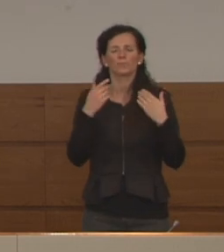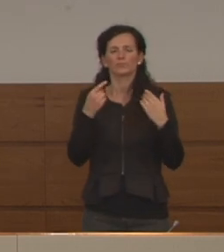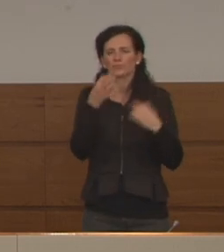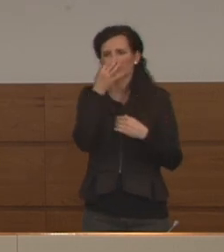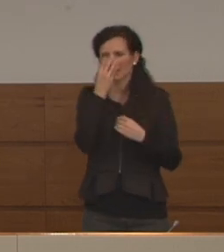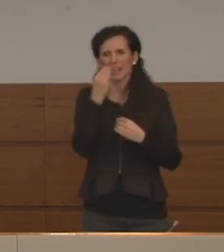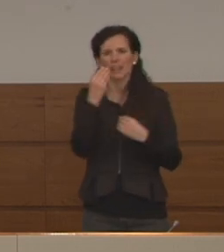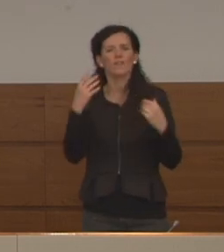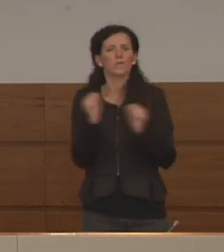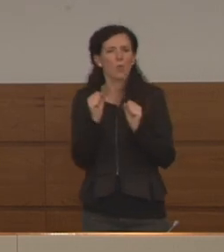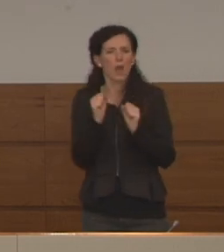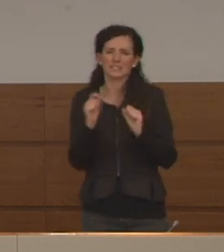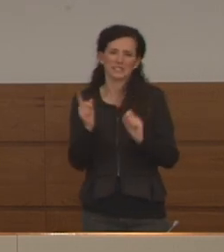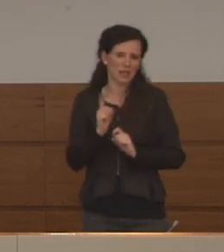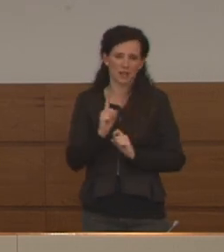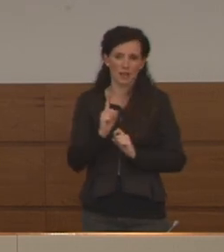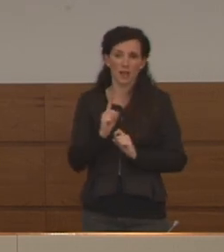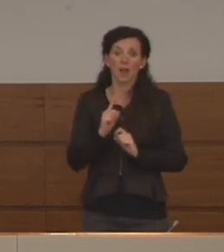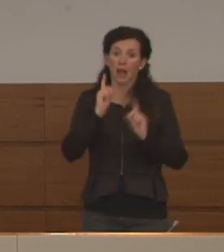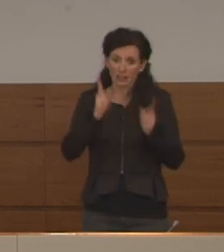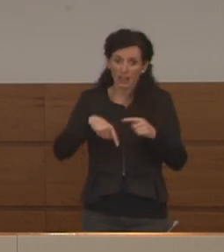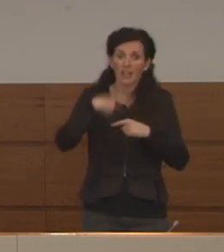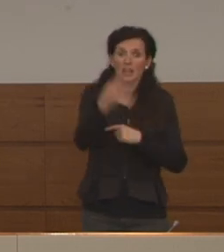una riapertura parziale e progressiva delle scuole.